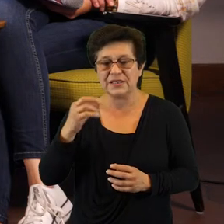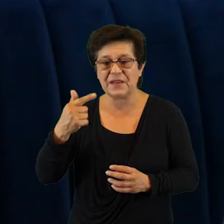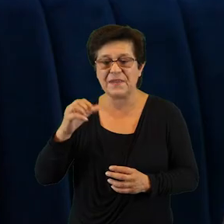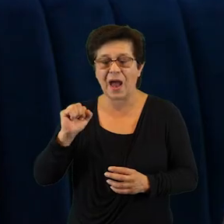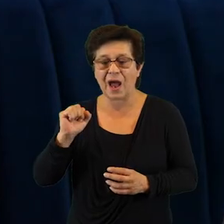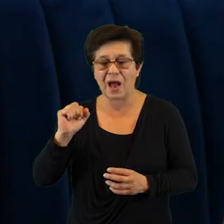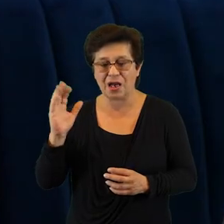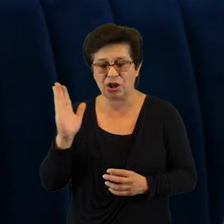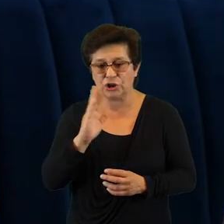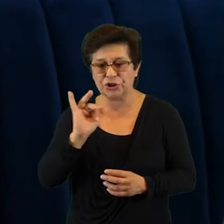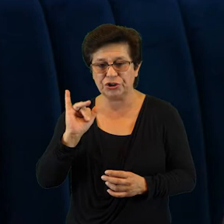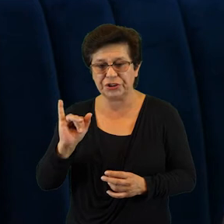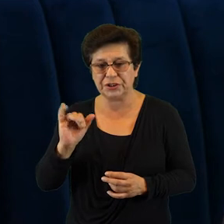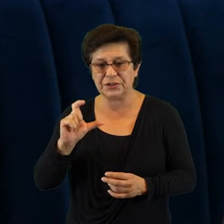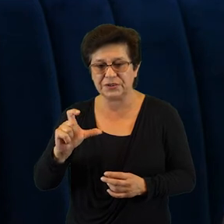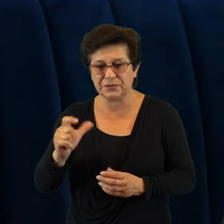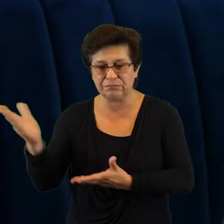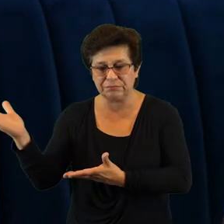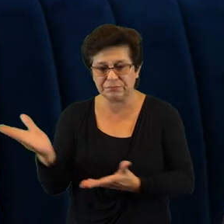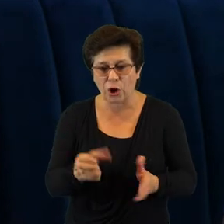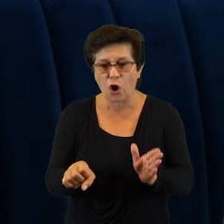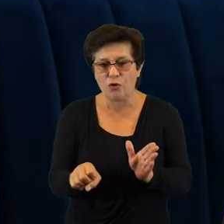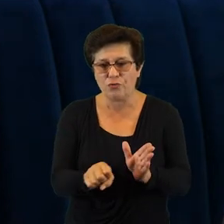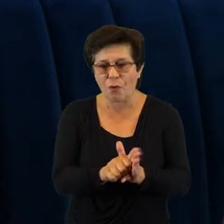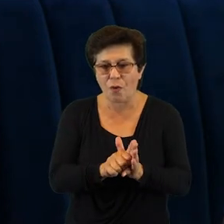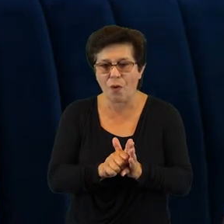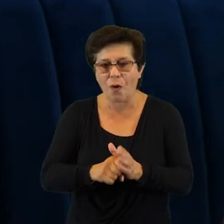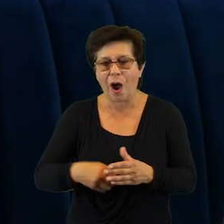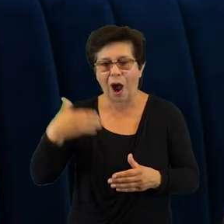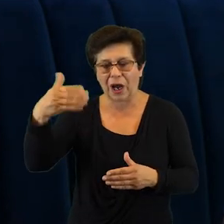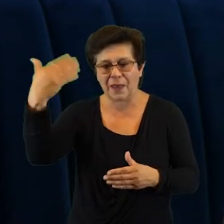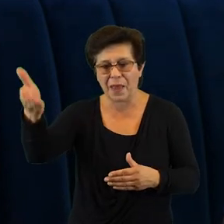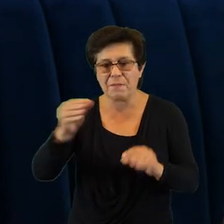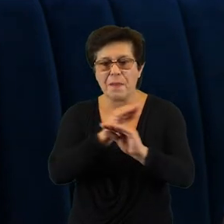To było dla Słonimskiego źródło ogromnej dumy.